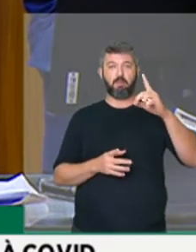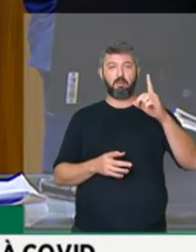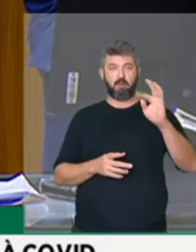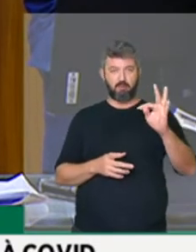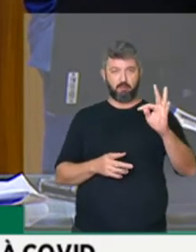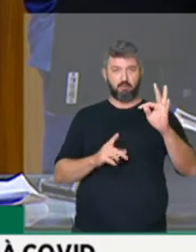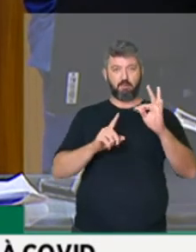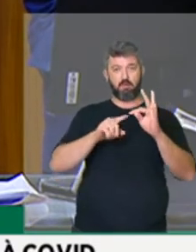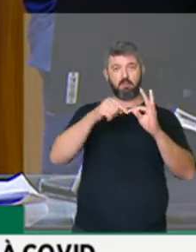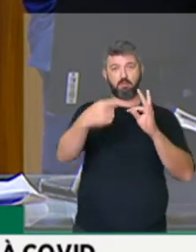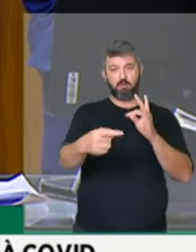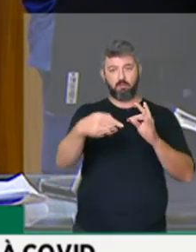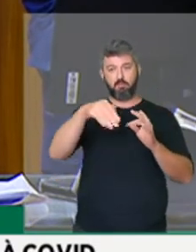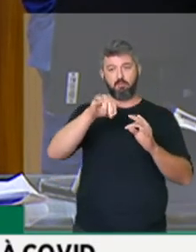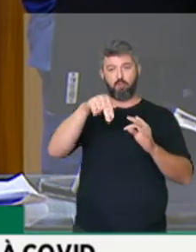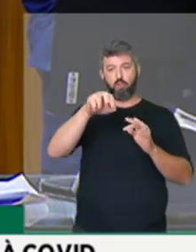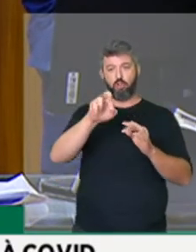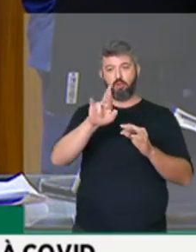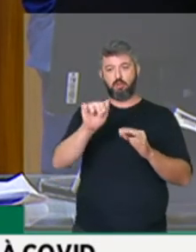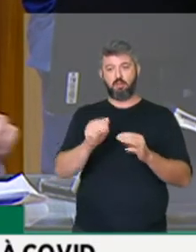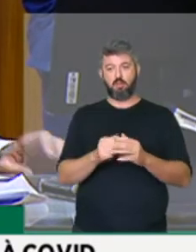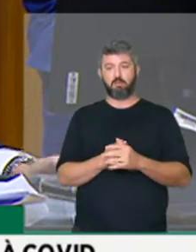A PALAVRA. PRAF PRAF -- [DEPUTADO]: PRESIDENTE QUERO AGRADECER A V.EXA. E NESSE MOMENTO